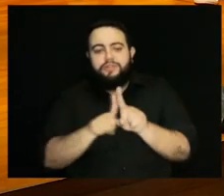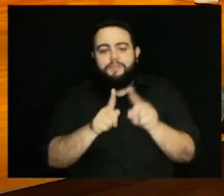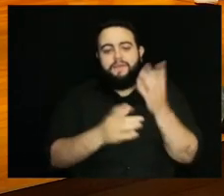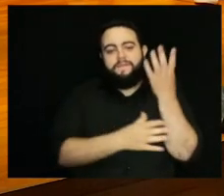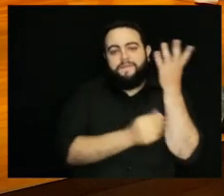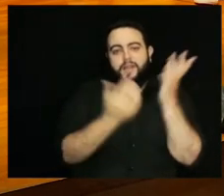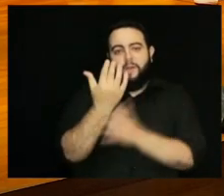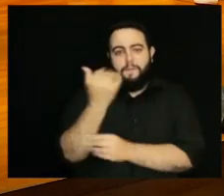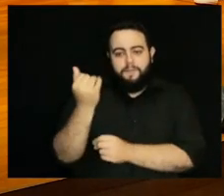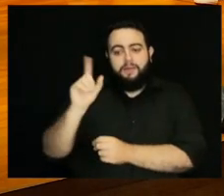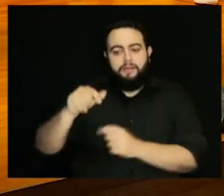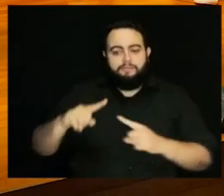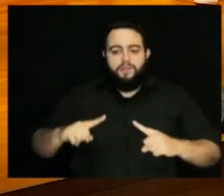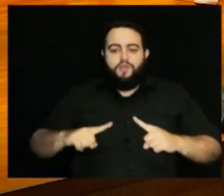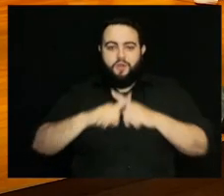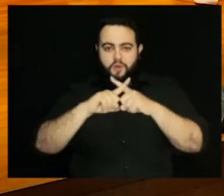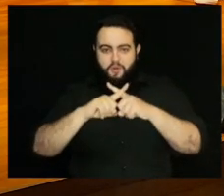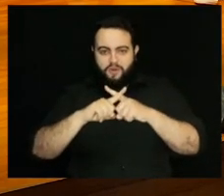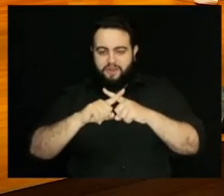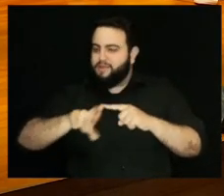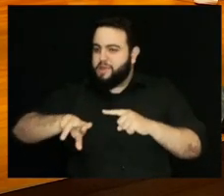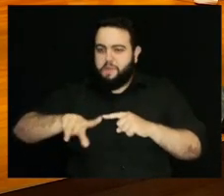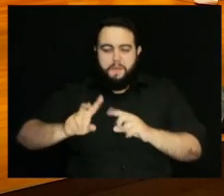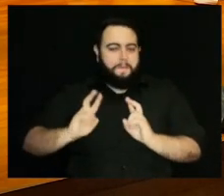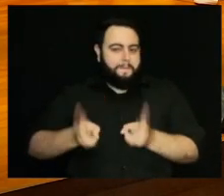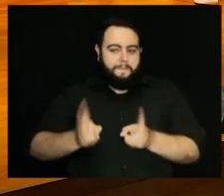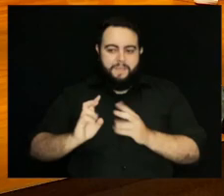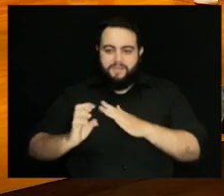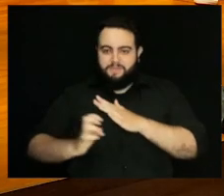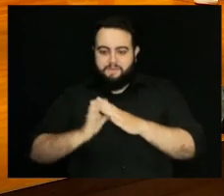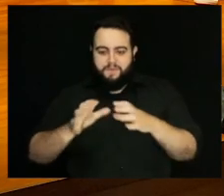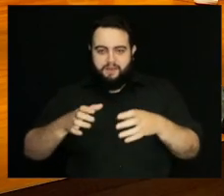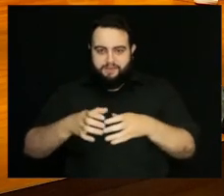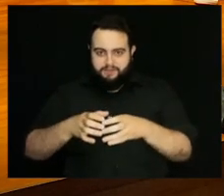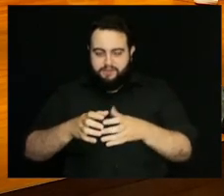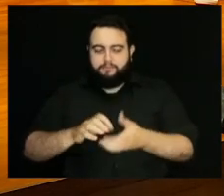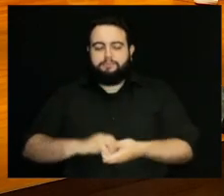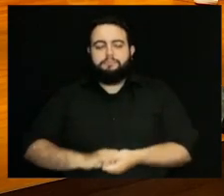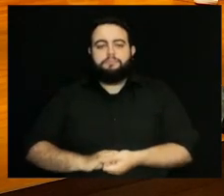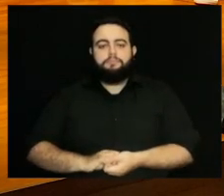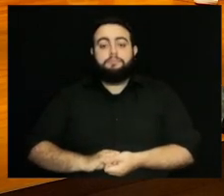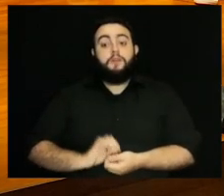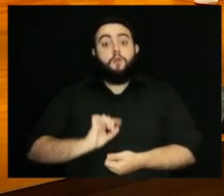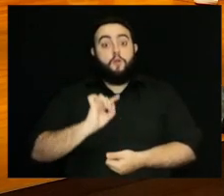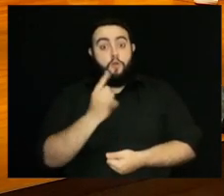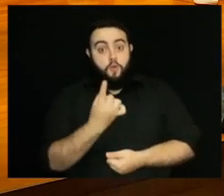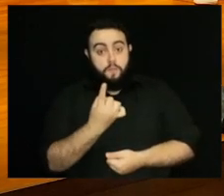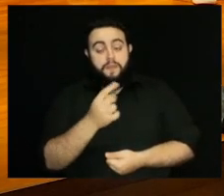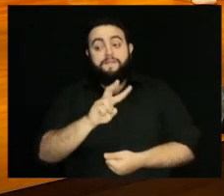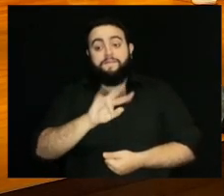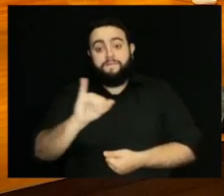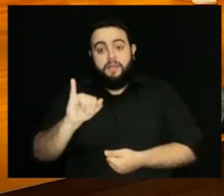mesmo grupo. Uma delas vai colar na programação da Rádio Nacional e a outra delas faz parte que